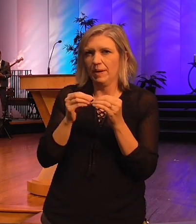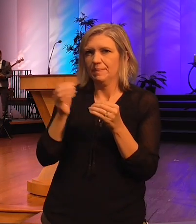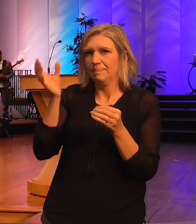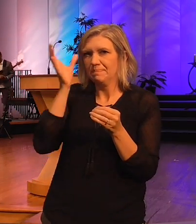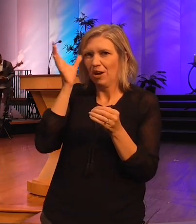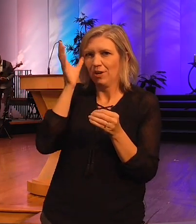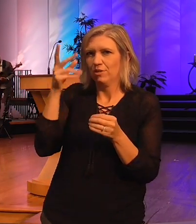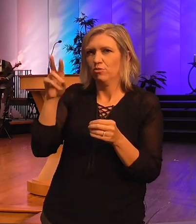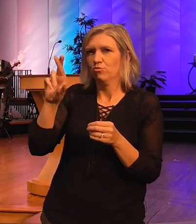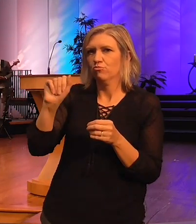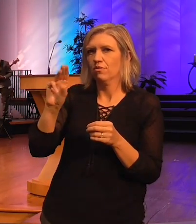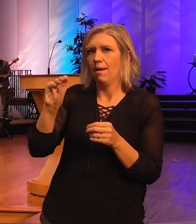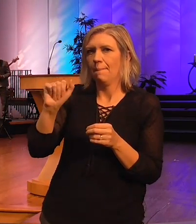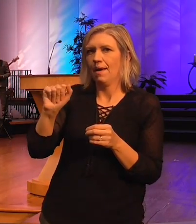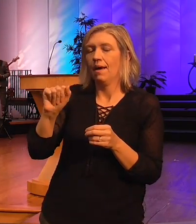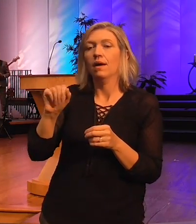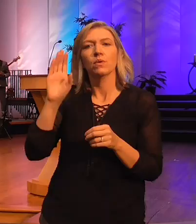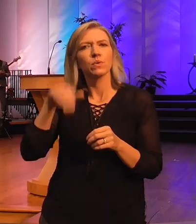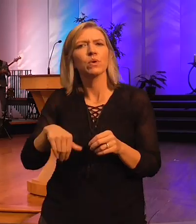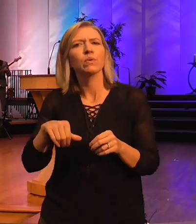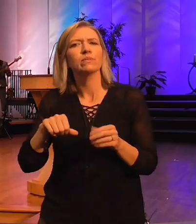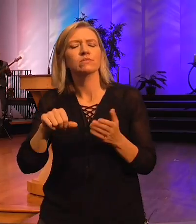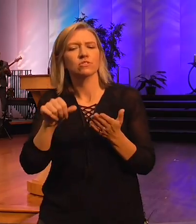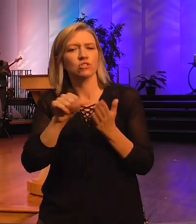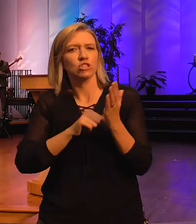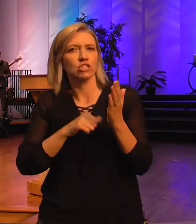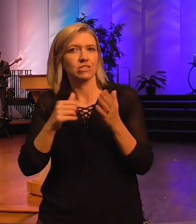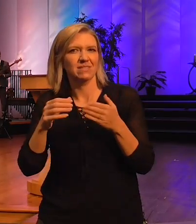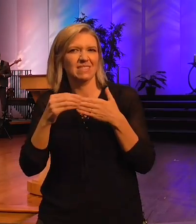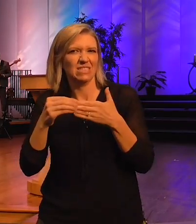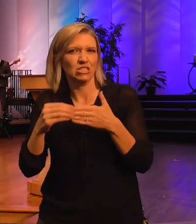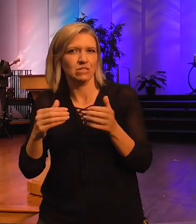es verdad, así que ya sabes, el Cirujano General acaba de publicar una advertencia reciente sobre la crianza de los hijos.